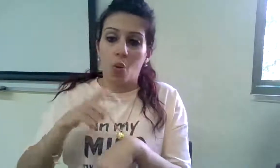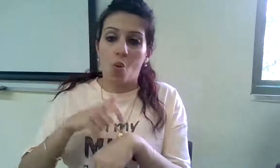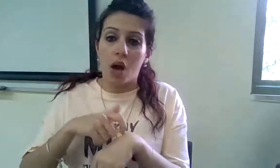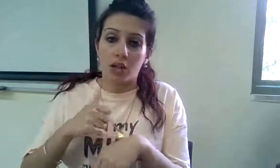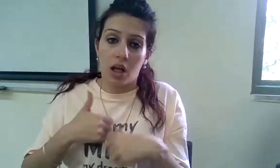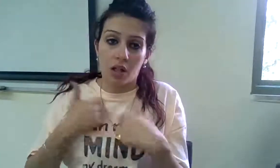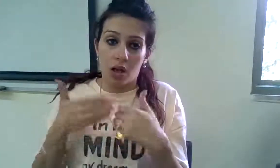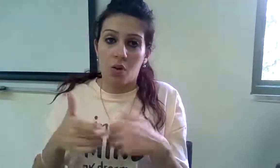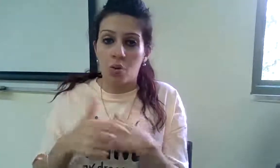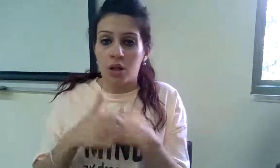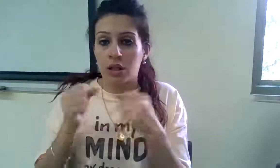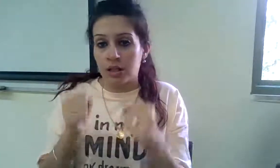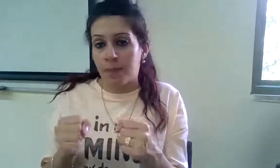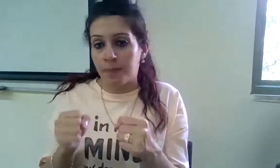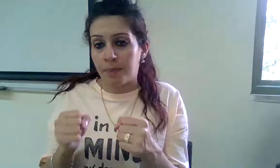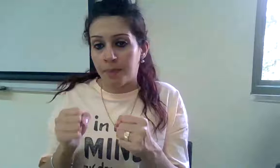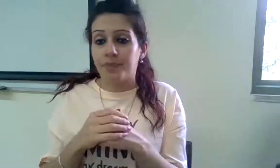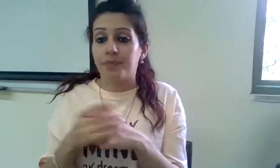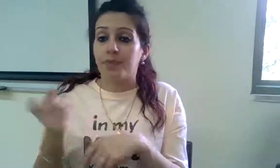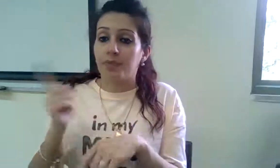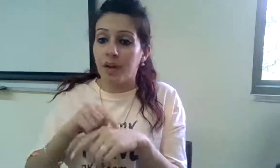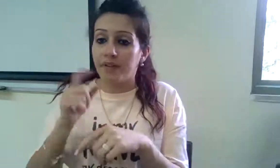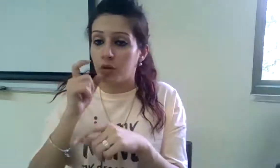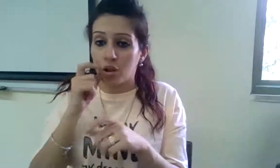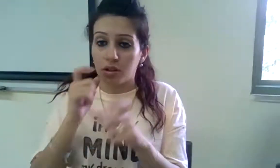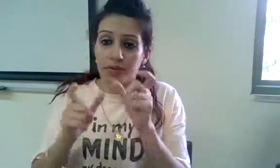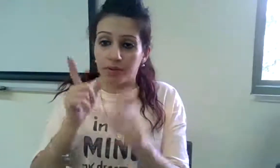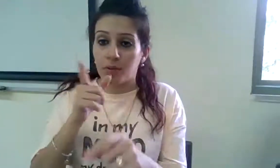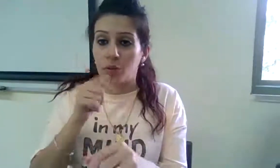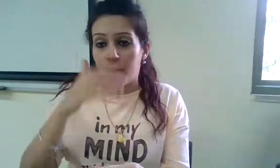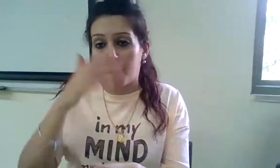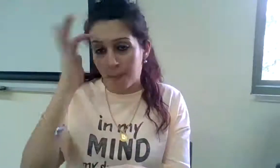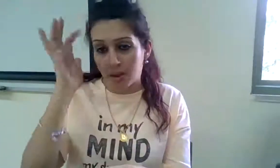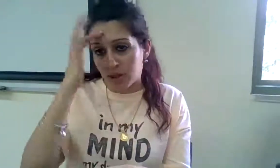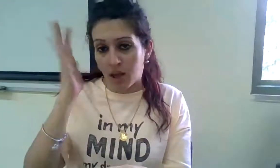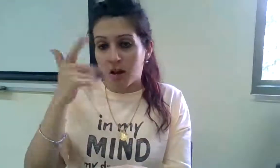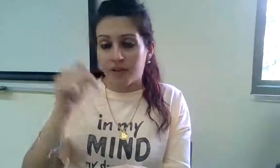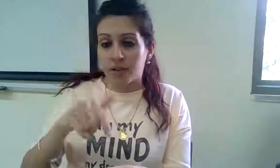حتى وأن كانت المدرسة تزود الطلاب بمواد تعليمية تساعدهم على الإنجاز